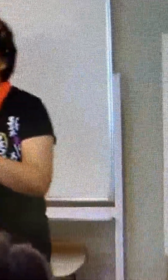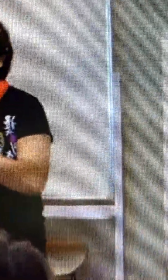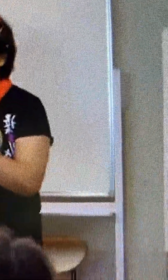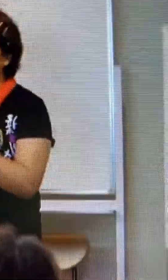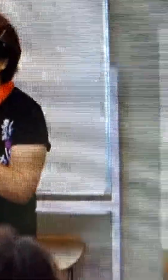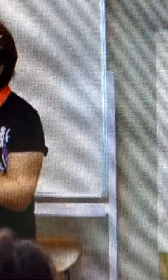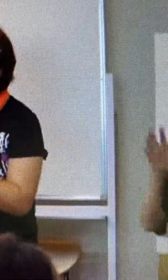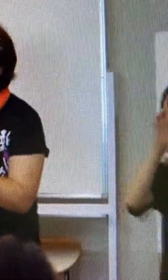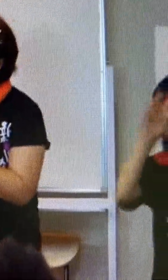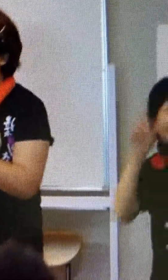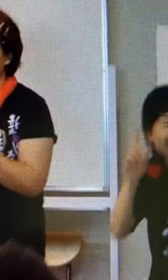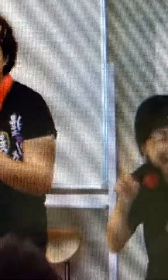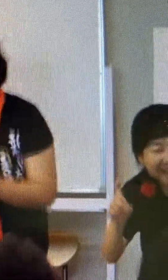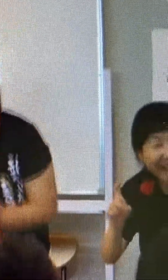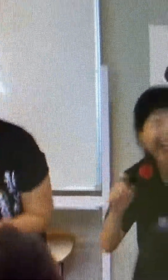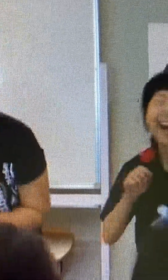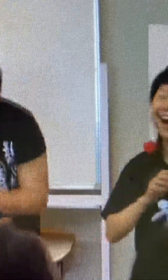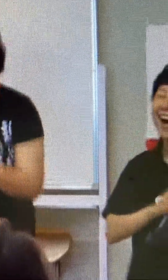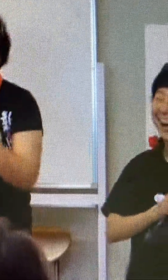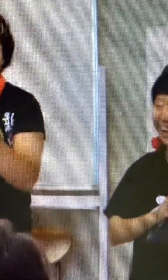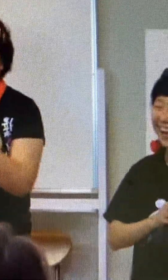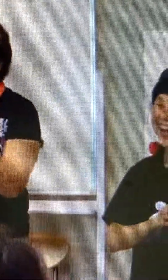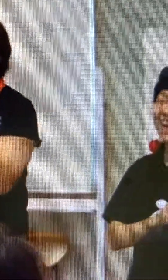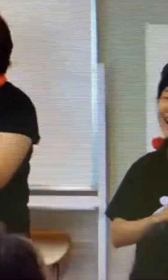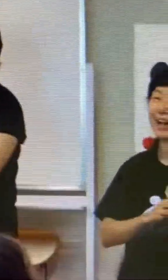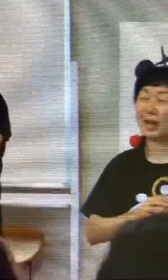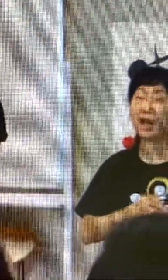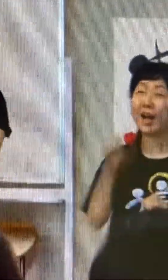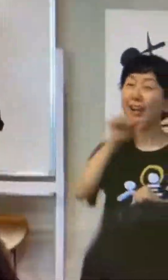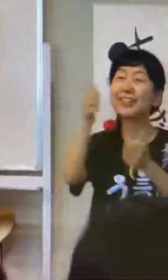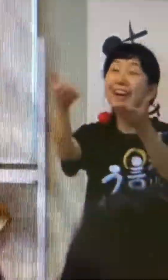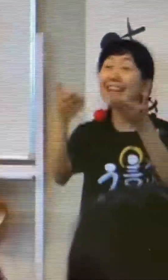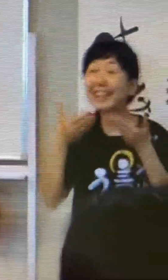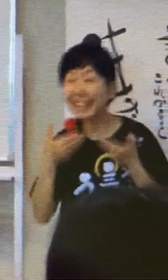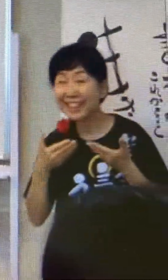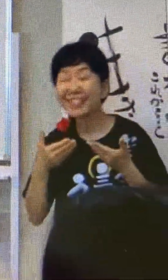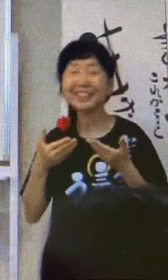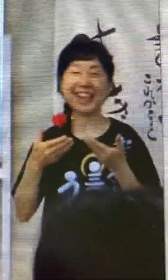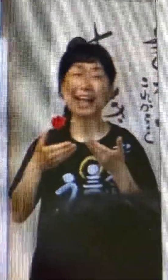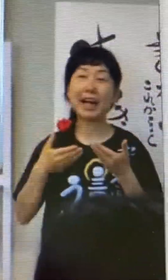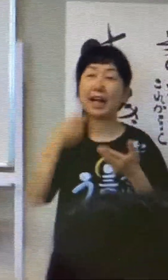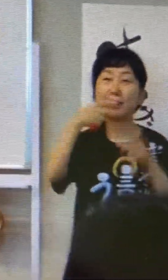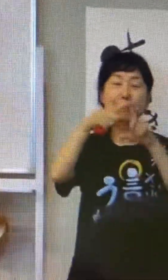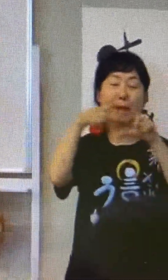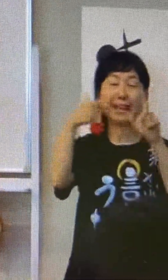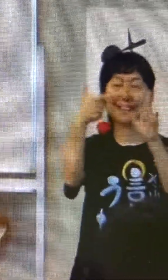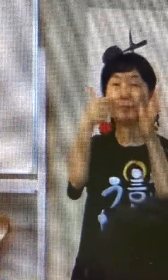皆様こんにちは （こんにちは～❣） ご紹介いただきました 一般社団法人